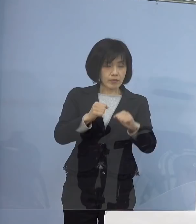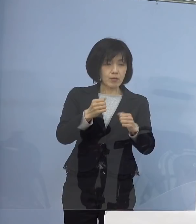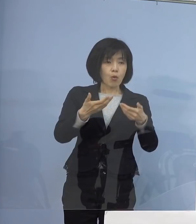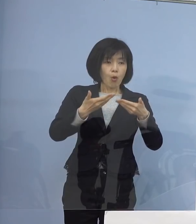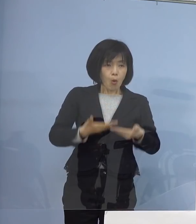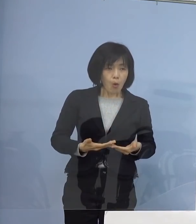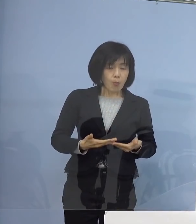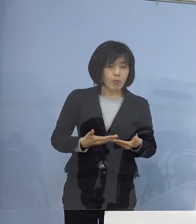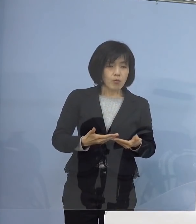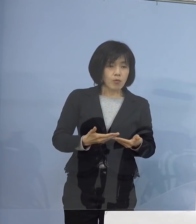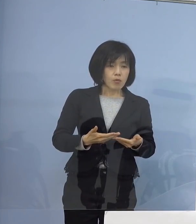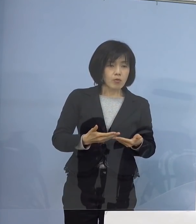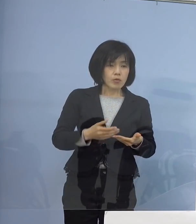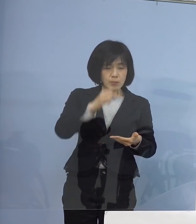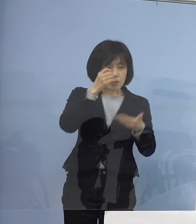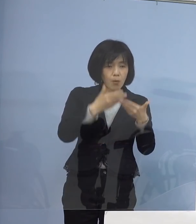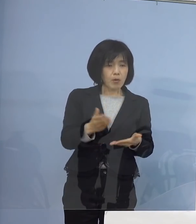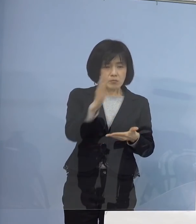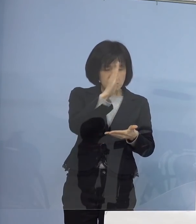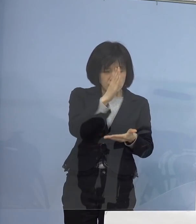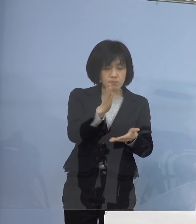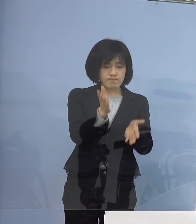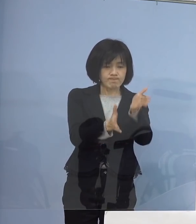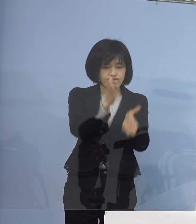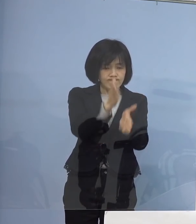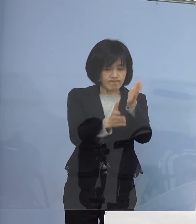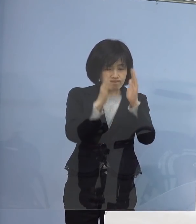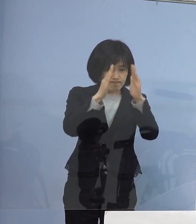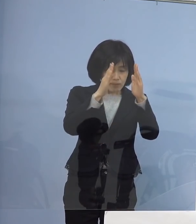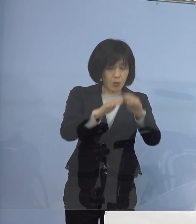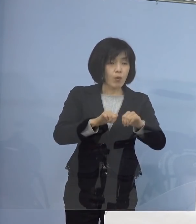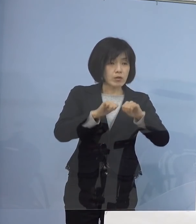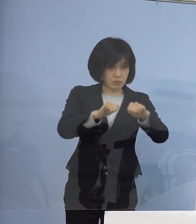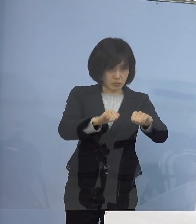こうしたことに全力を尽くしていくということで 今、病床の確保